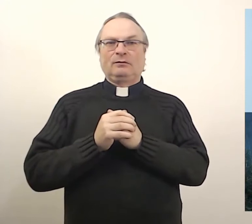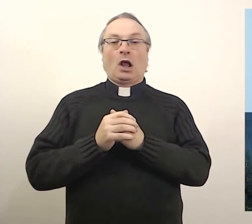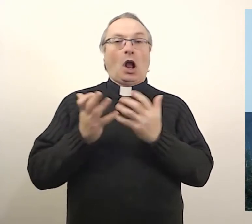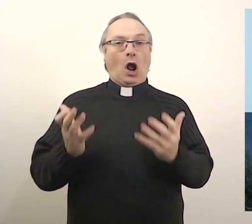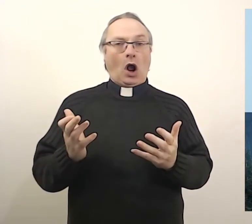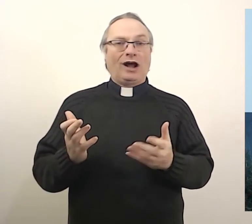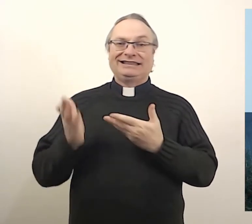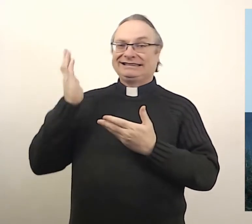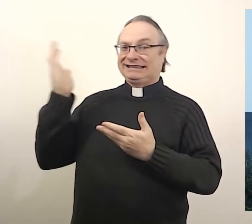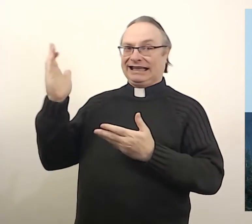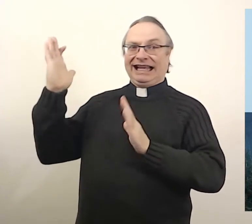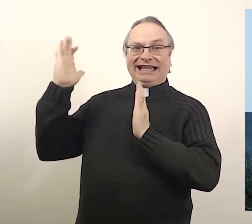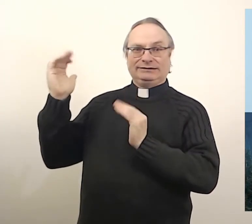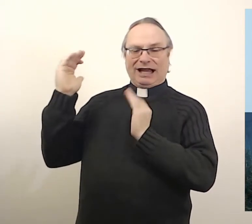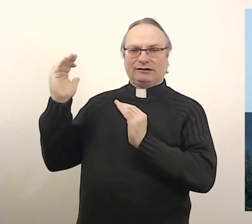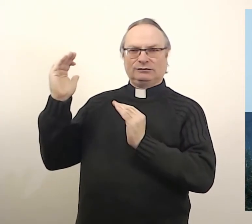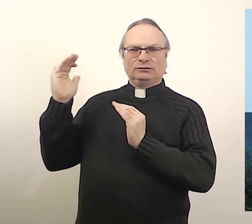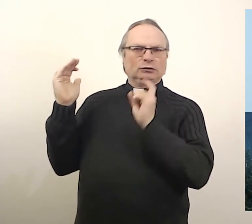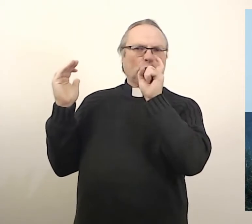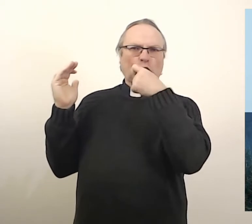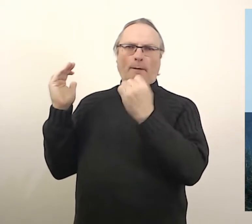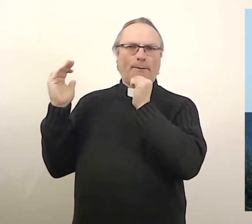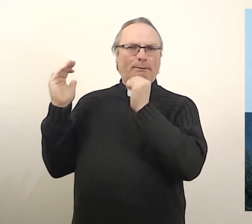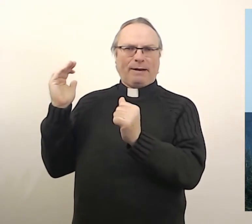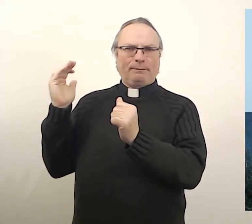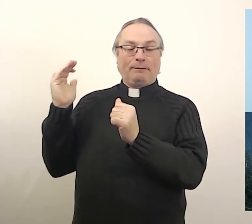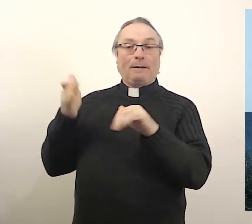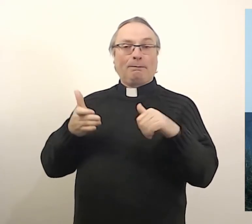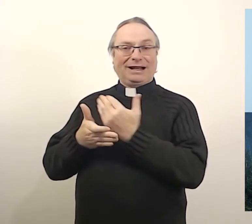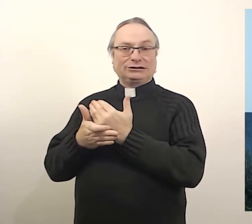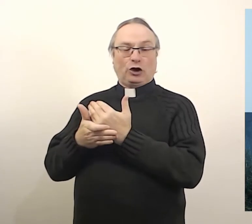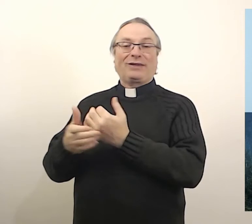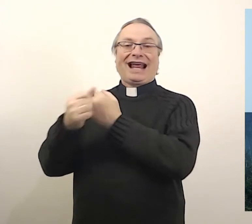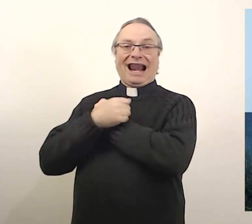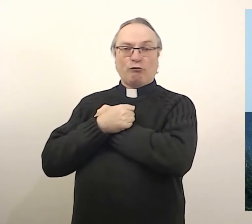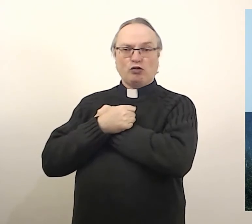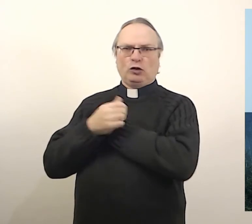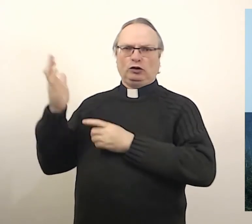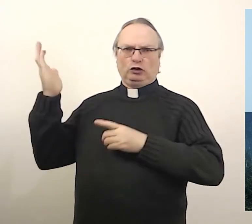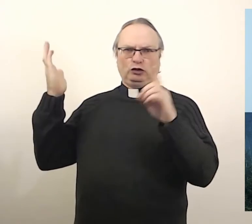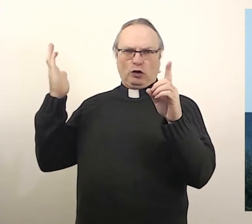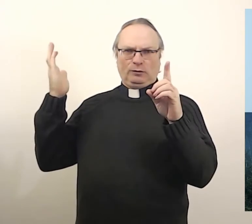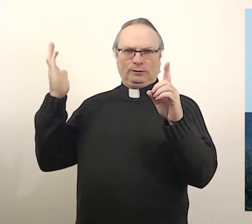Or cette espérance ne trompe pas, parce que l'amour de Dieu